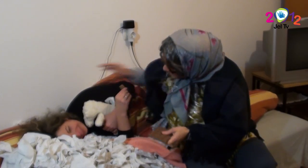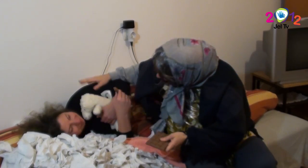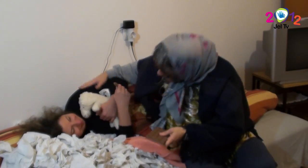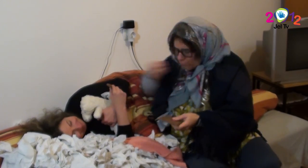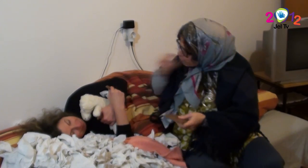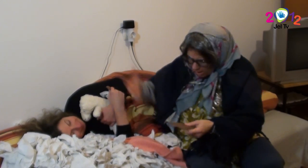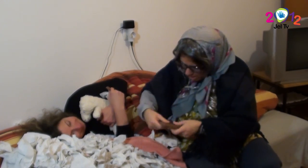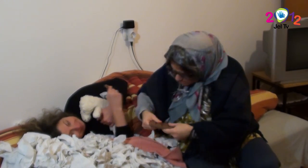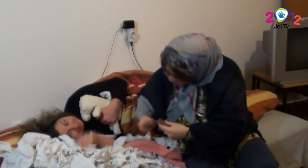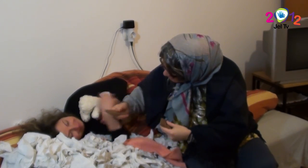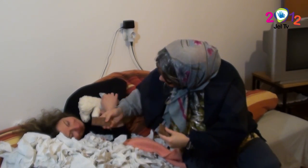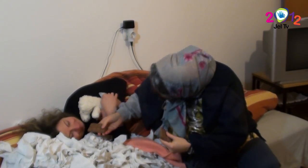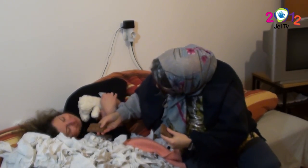Finom!